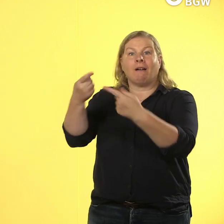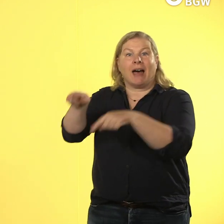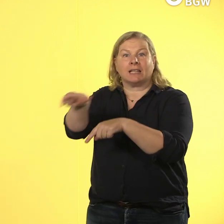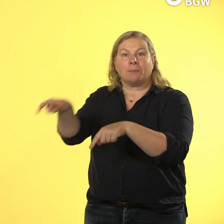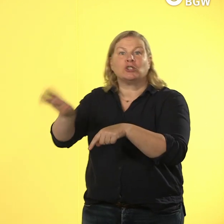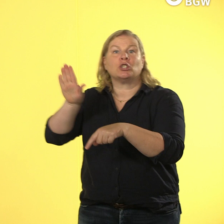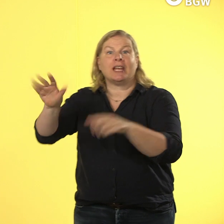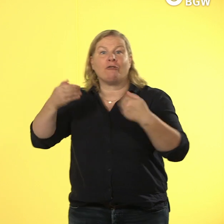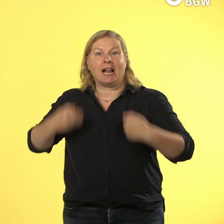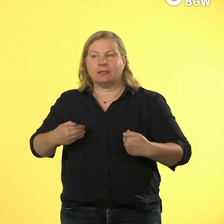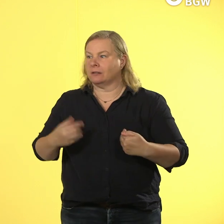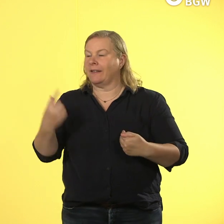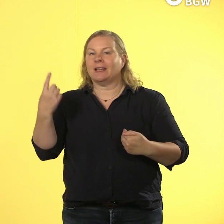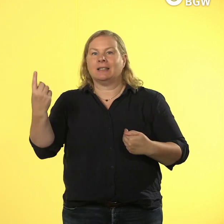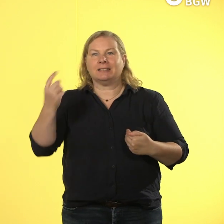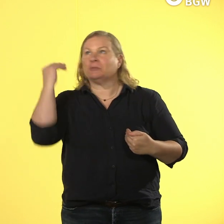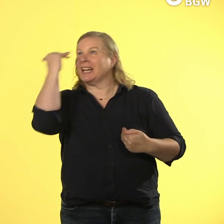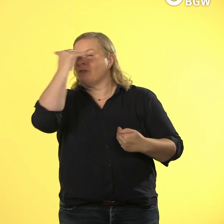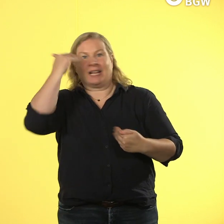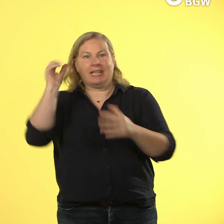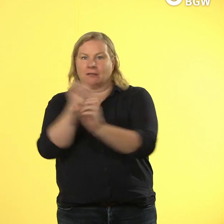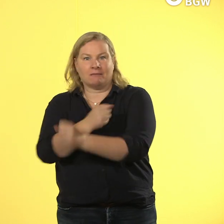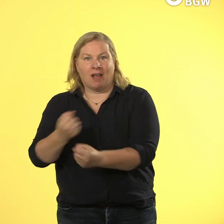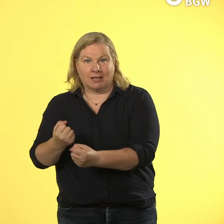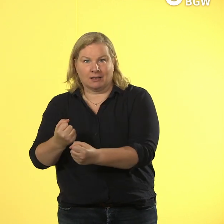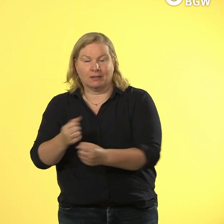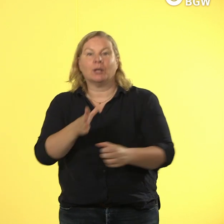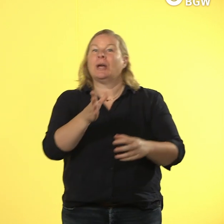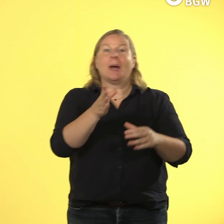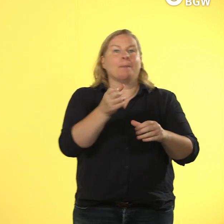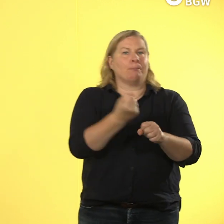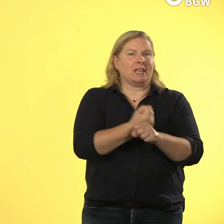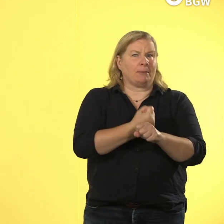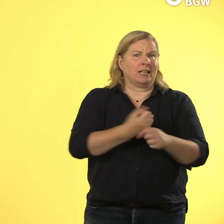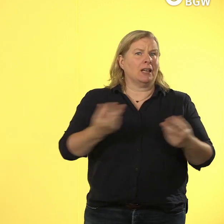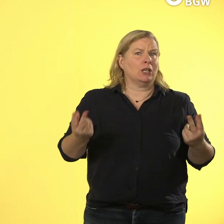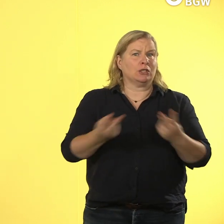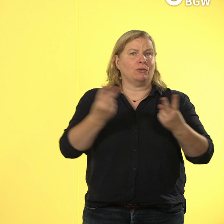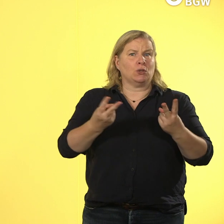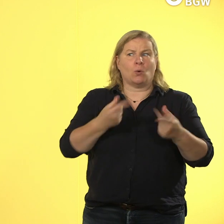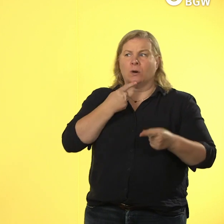wo die Mitarbeitenden eh alle stellvertretend machen und immer überlegen, warum der aus welchem Grund das so macht, ist das besonders schnell.